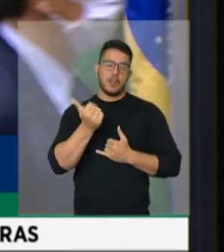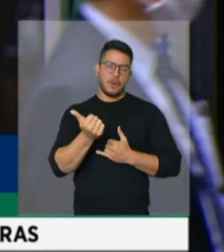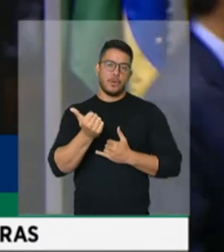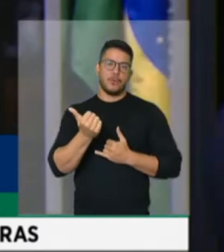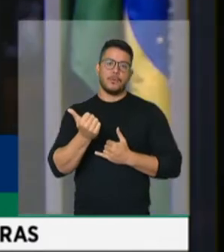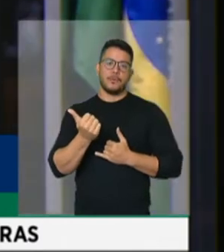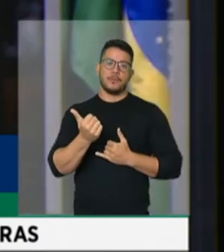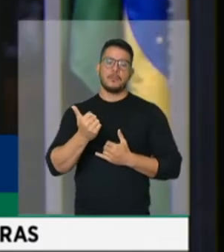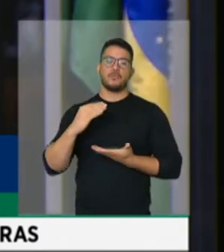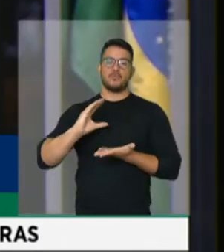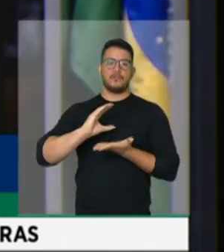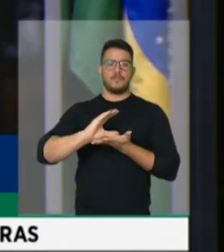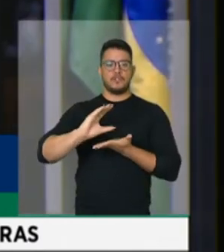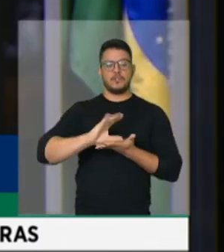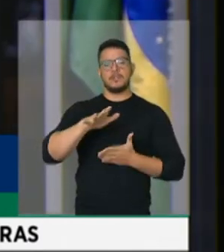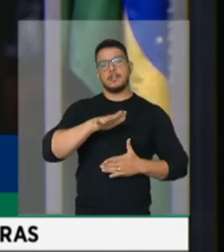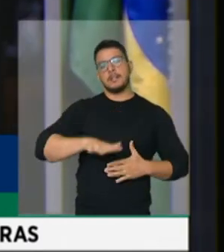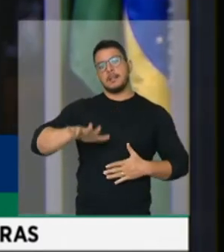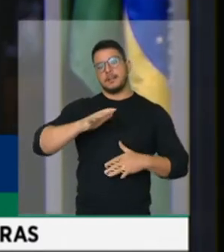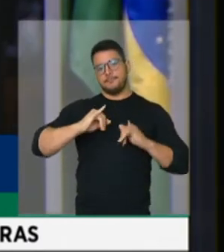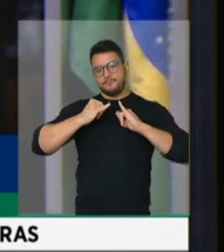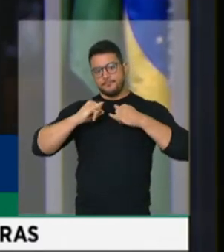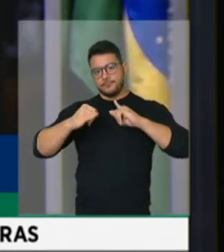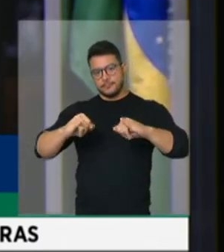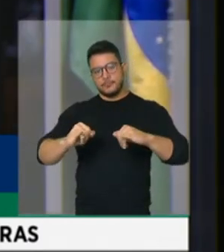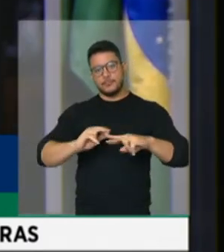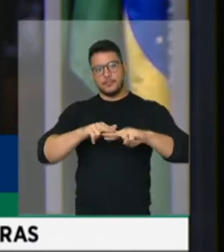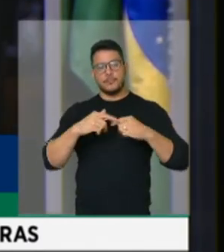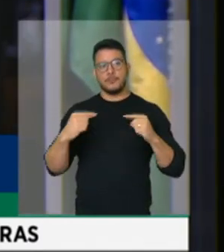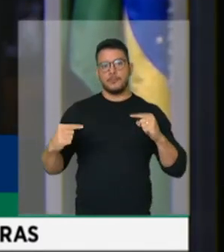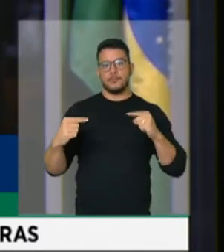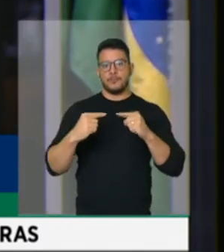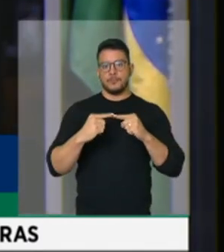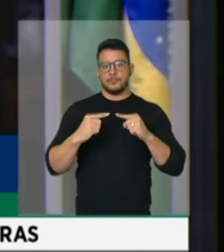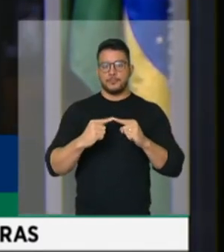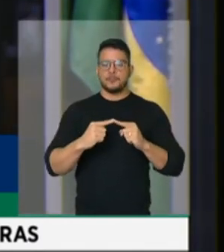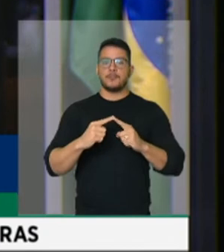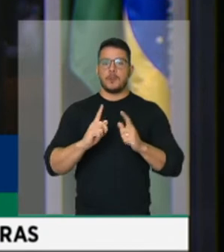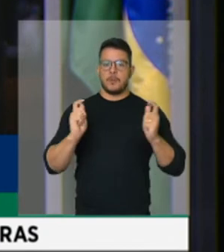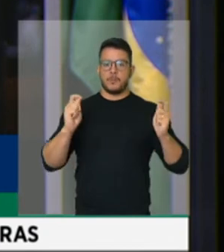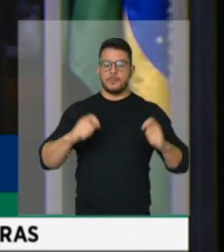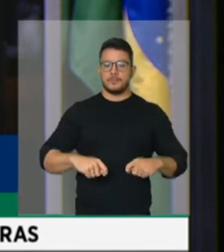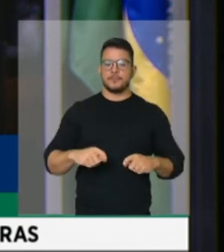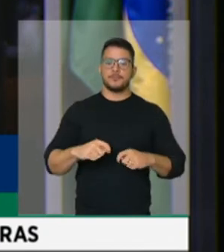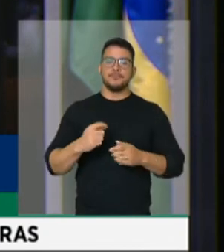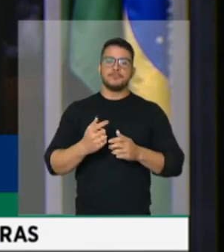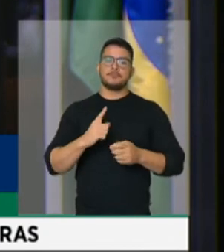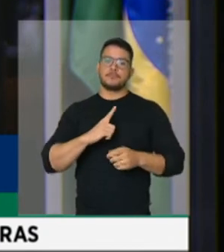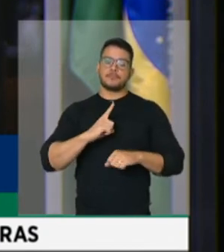PRIVATIZAÇÃO CLÁSSICO PROPOSTO NA DÉCADA DE 90 COM CISÃO DA SUBSIDIÁRIAS ELETROBRAS E DIVERSAS EMPRESAS